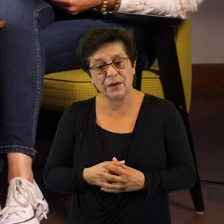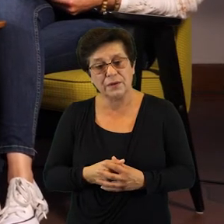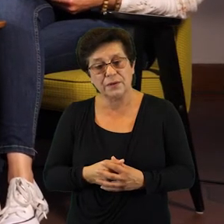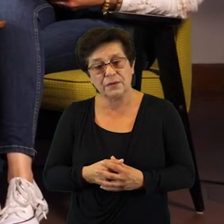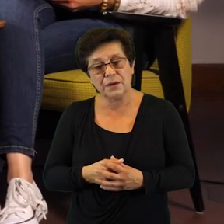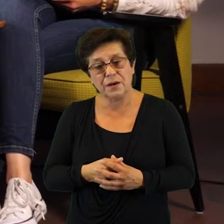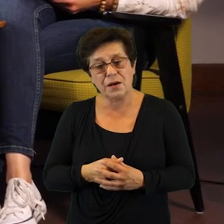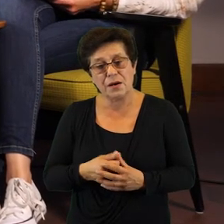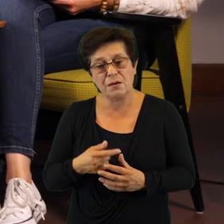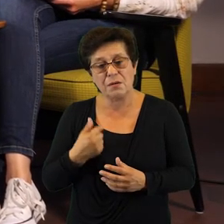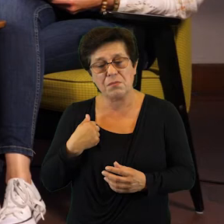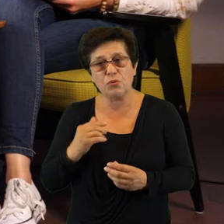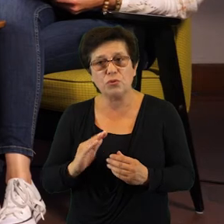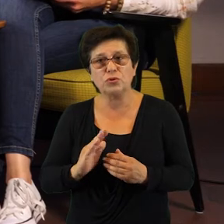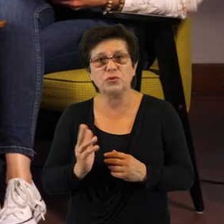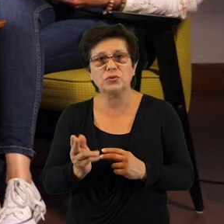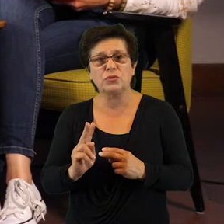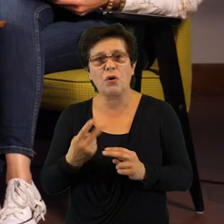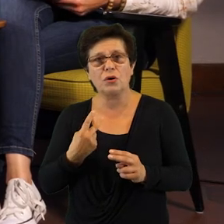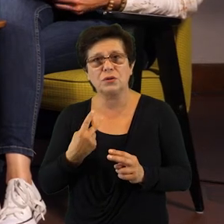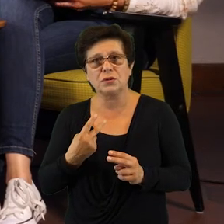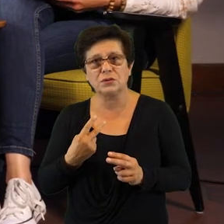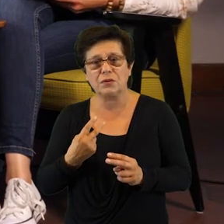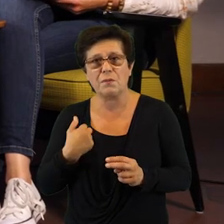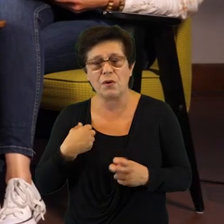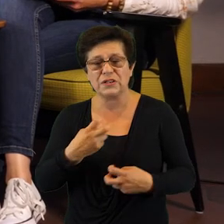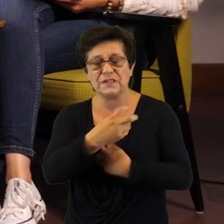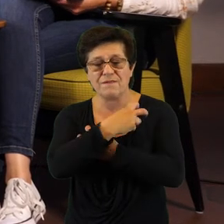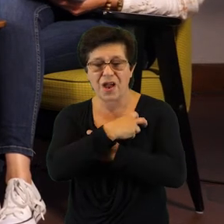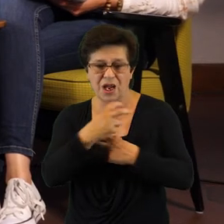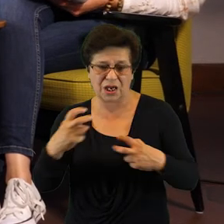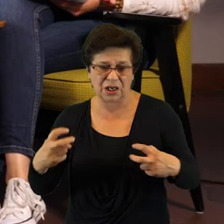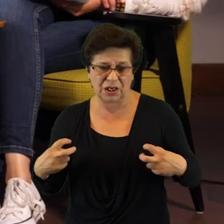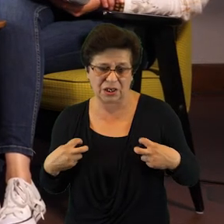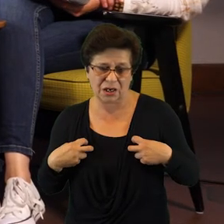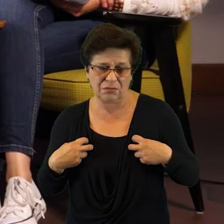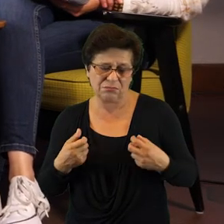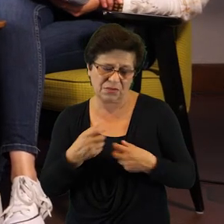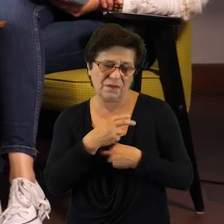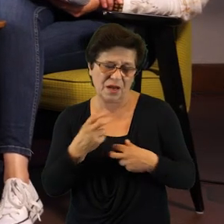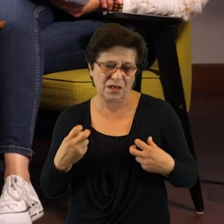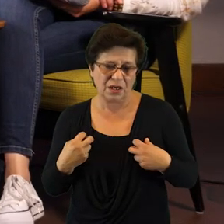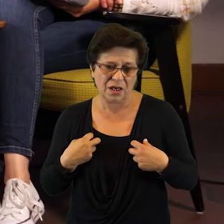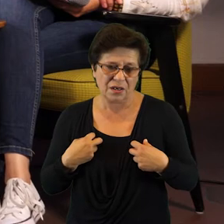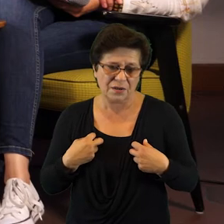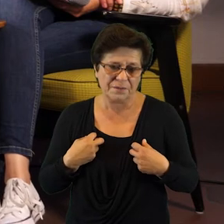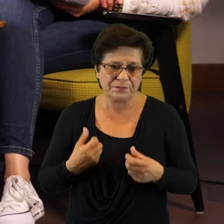pochodzenia węgierskiego Austriak, bo on się właściwie uważał za Austriaka, czasami za Niemca.